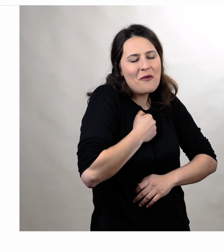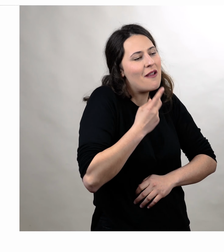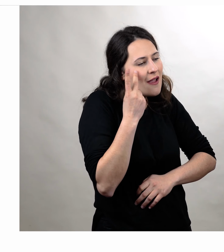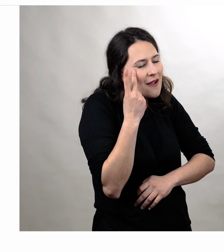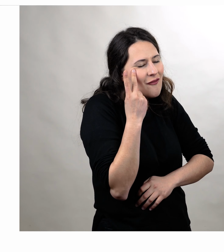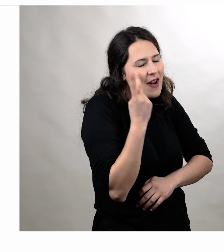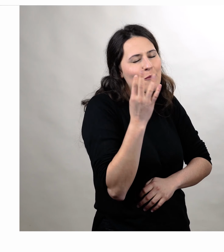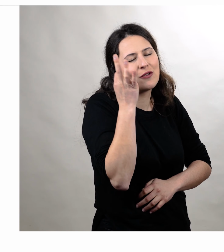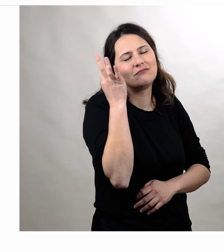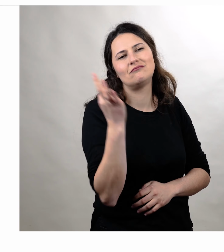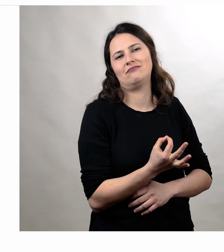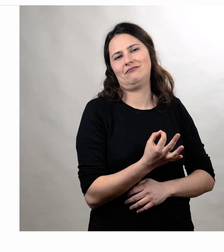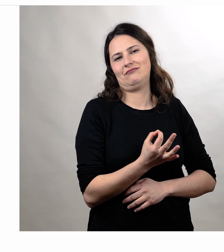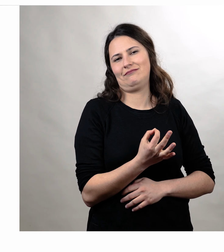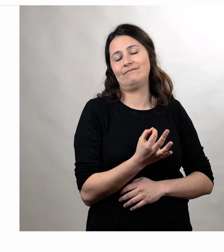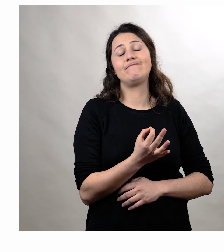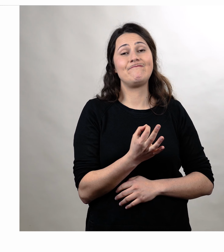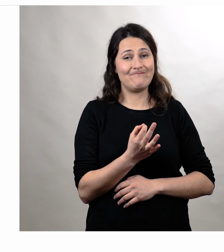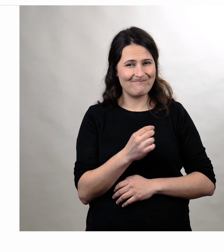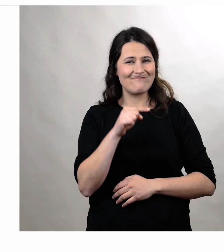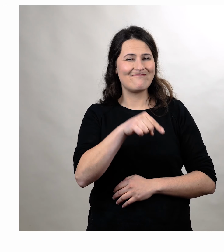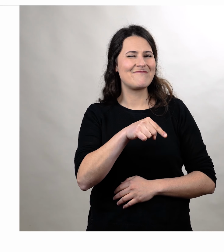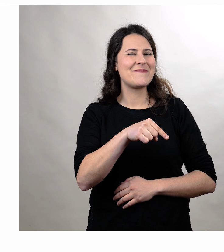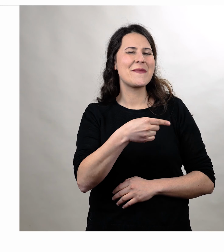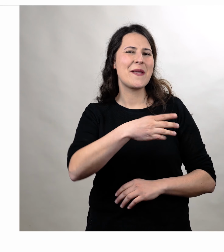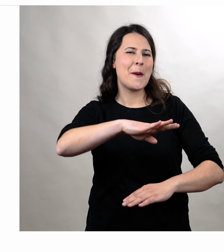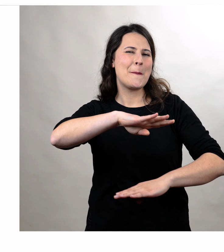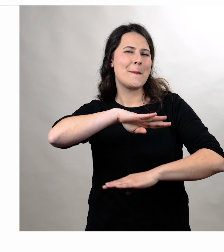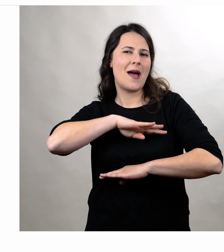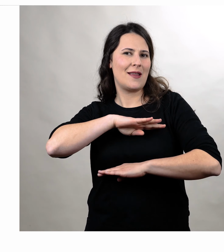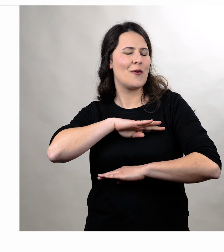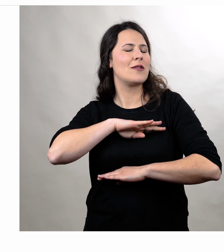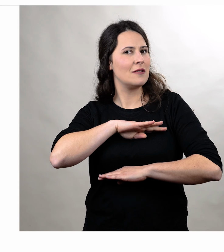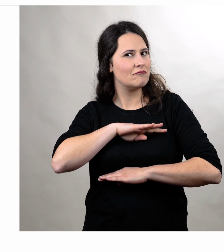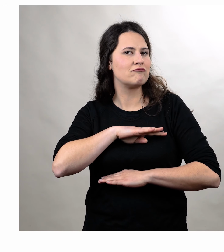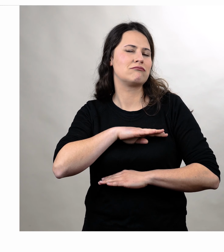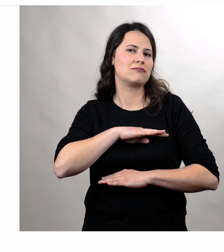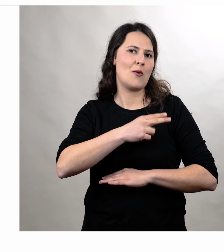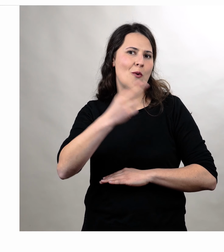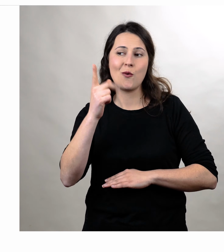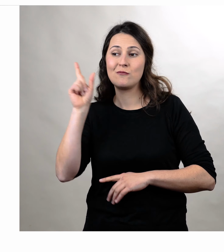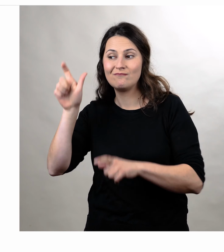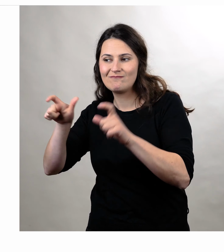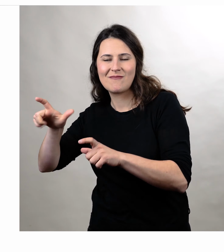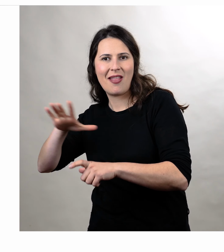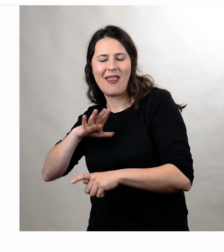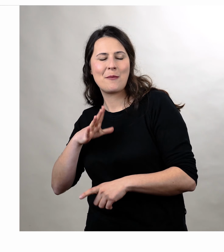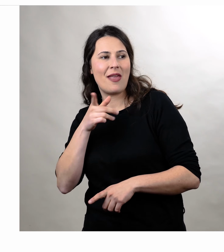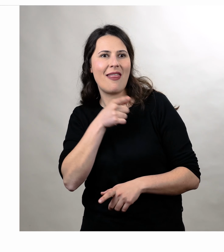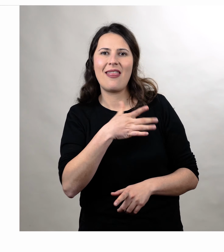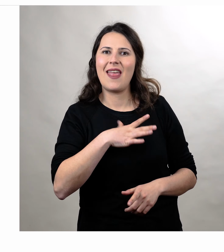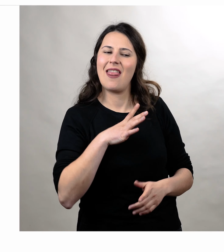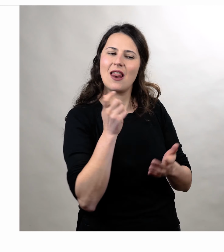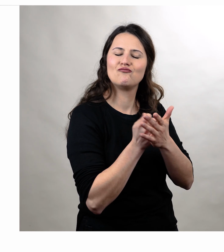Επειδή οι σουίτες με μπαλκόνια είναι ιδιαίτερα κερδοφόρες για τις εταιρείες κρουαζιέρας,